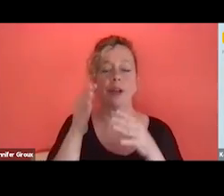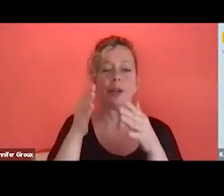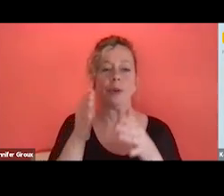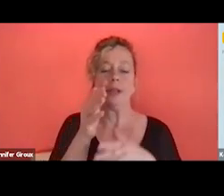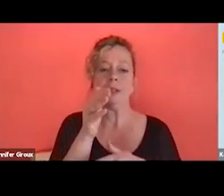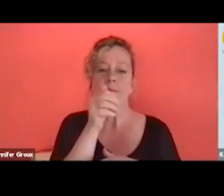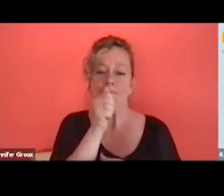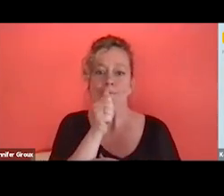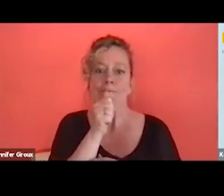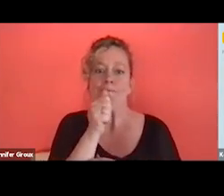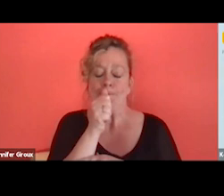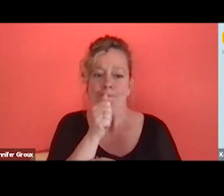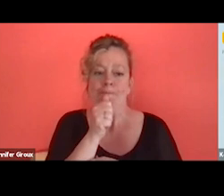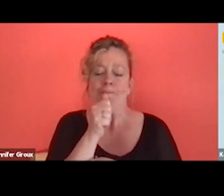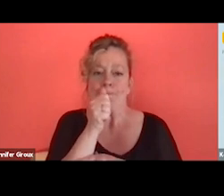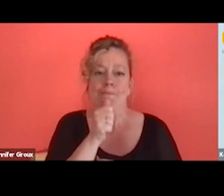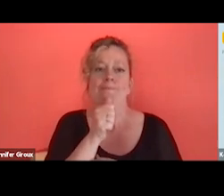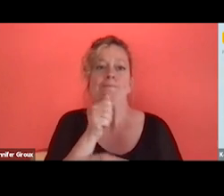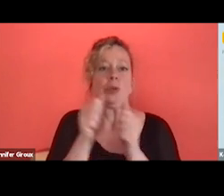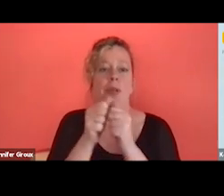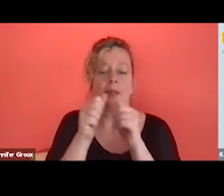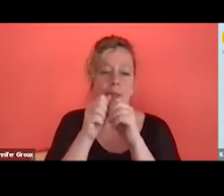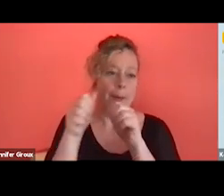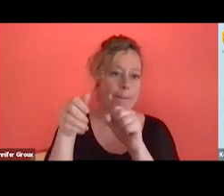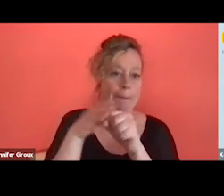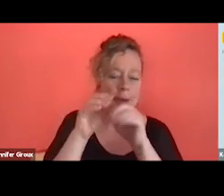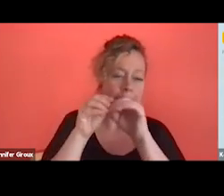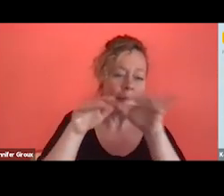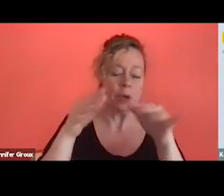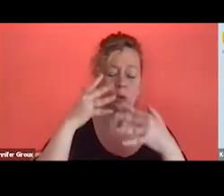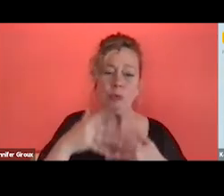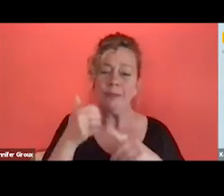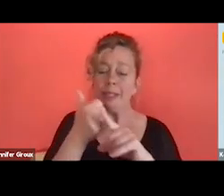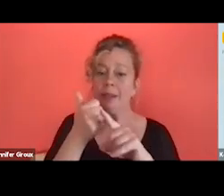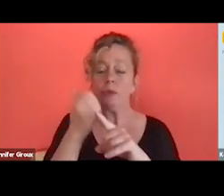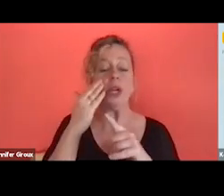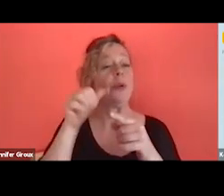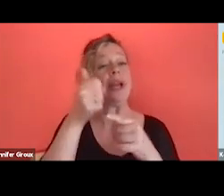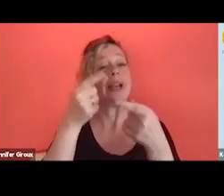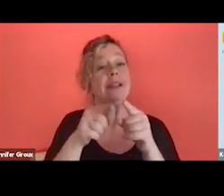en una pandemia o en un dolor en sí mismo. Sabemos que cualquiera de estos eventos mencionados en la diapositiva anterior